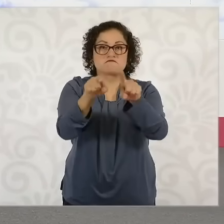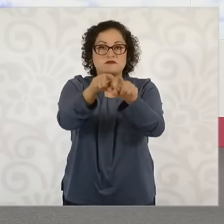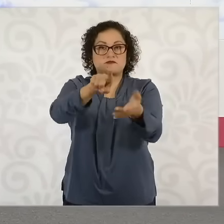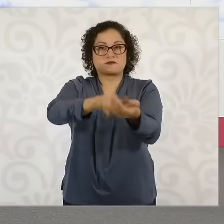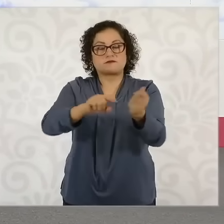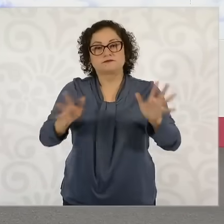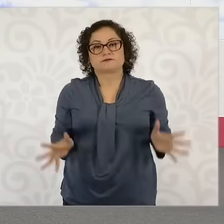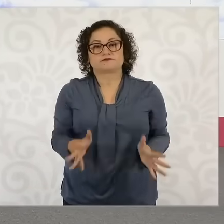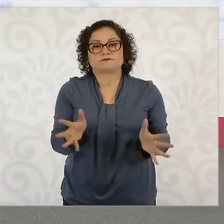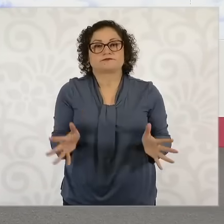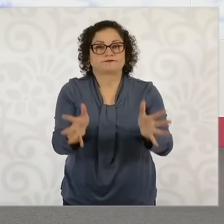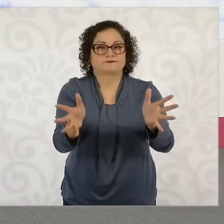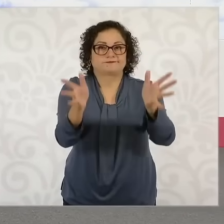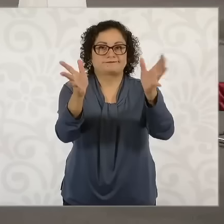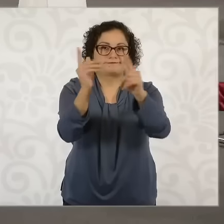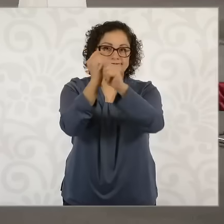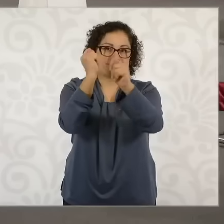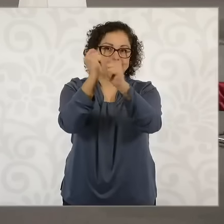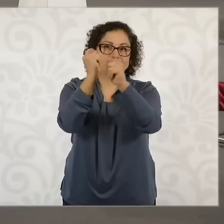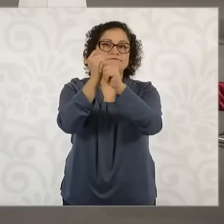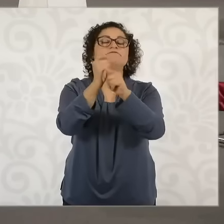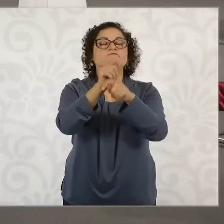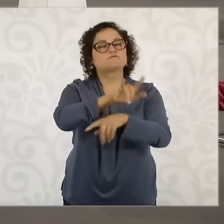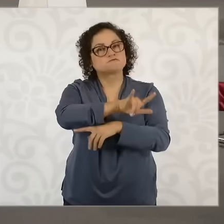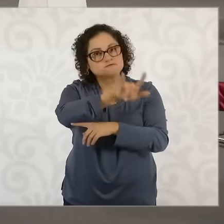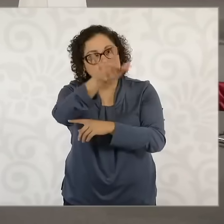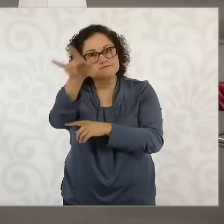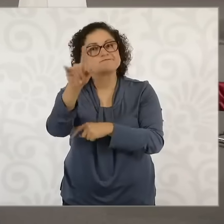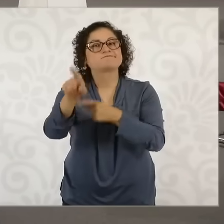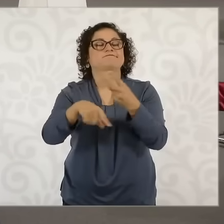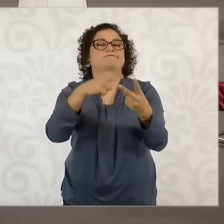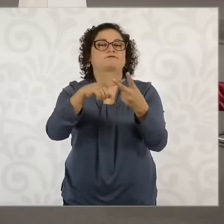de la propia industria del transporte aéreo nacional, pero también otros sectores asociados.